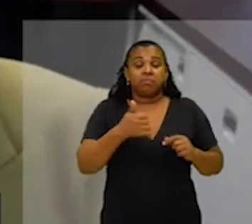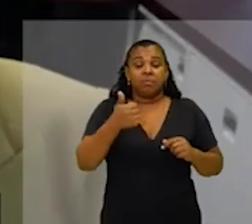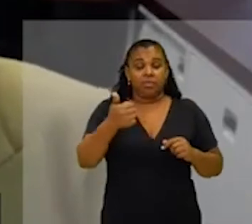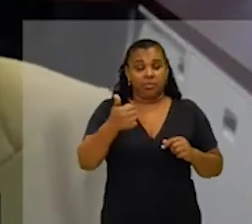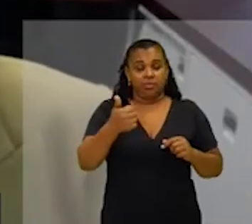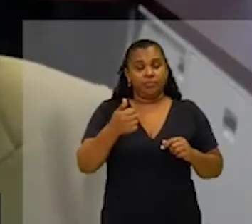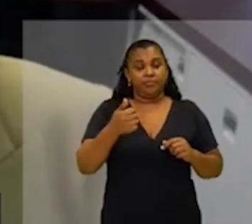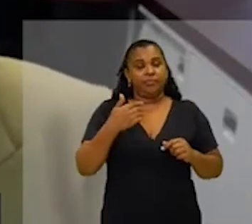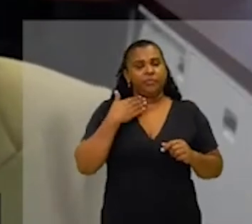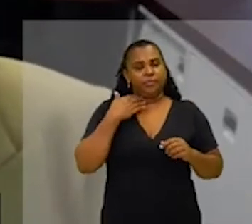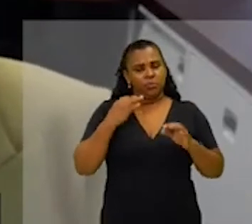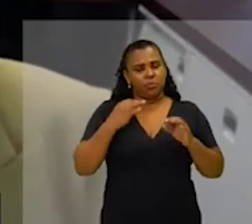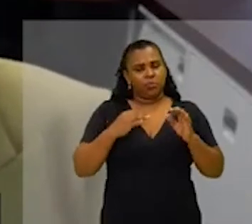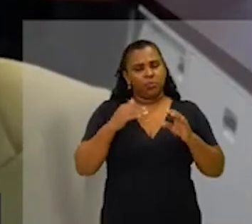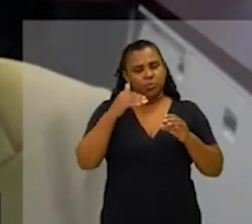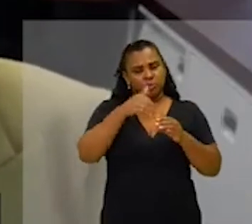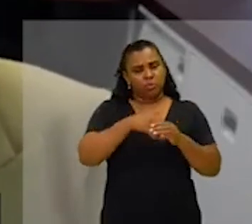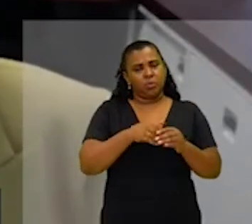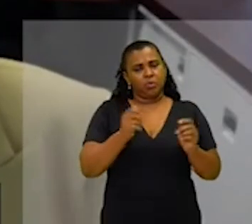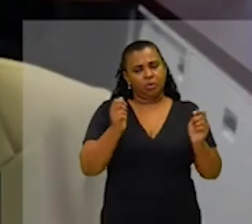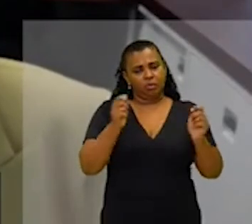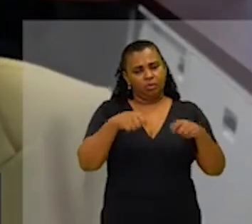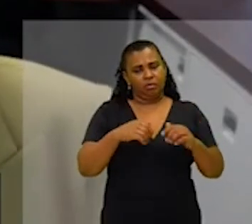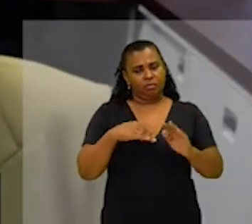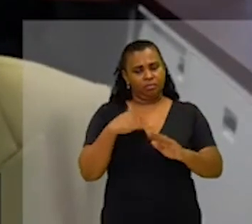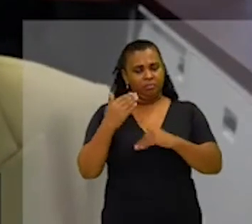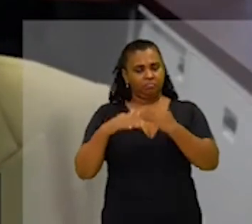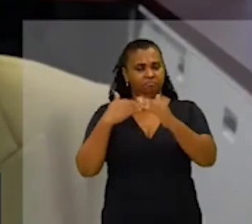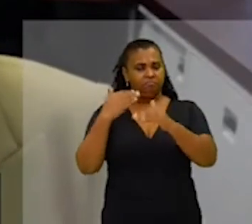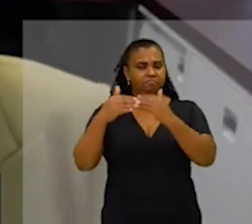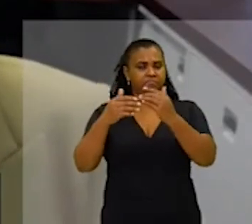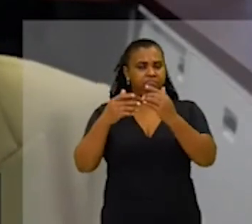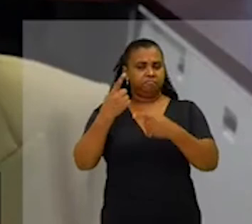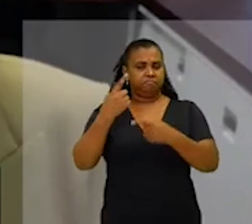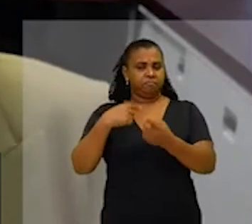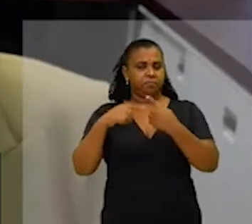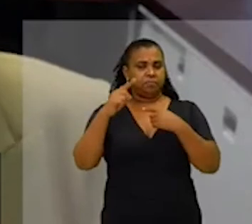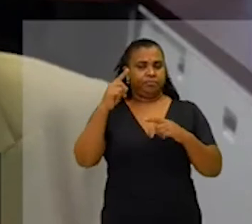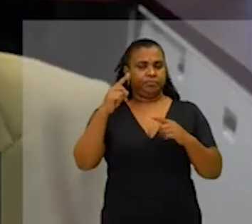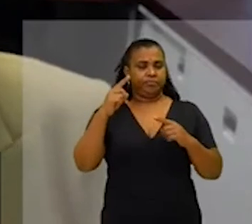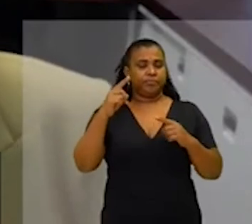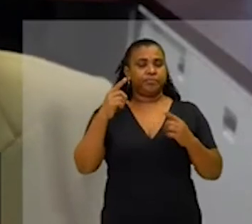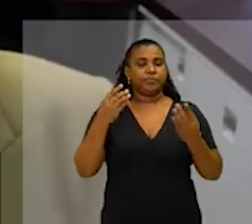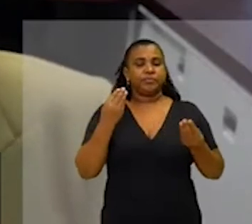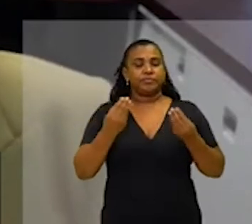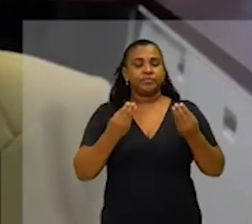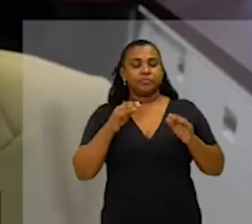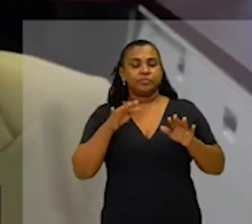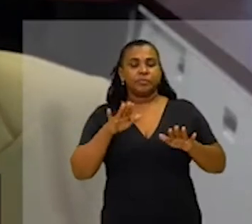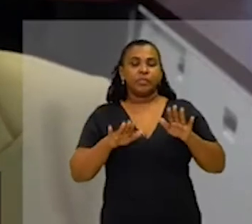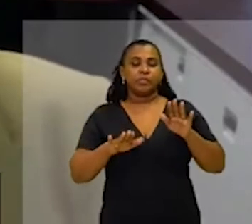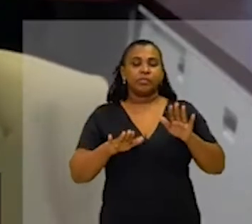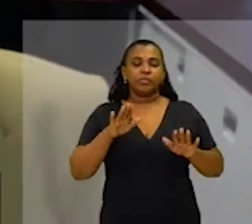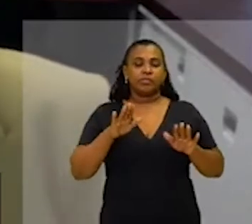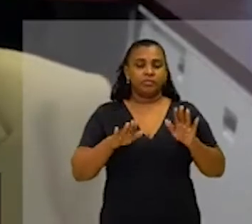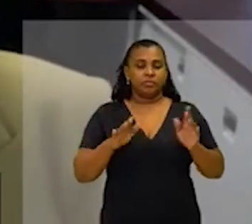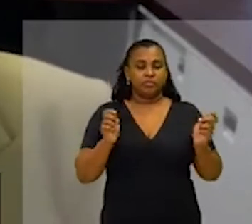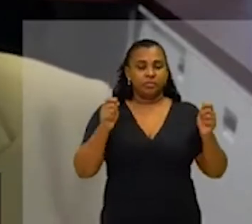condições de técnicas de avançar nesse sistema é talvez o que fosse é possível fazer e aqui